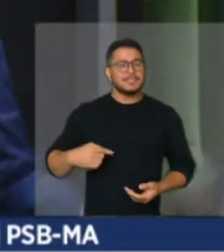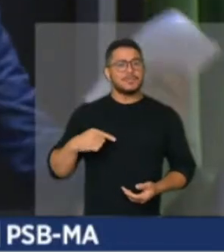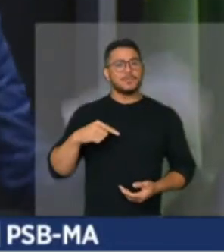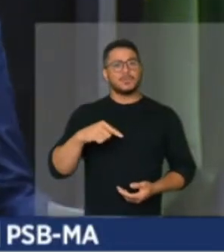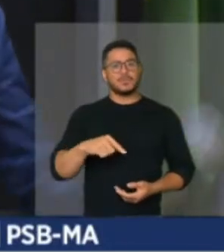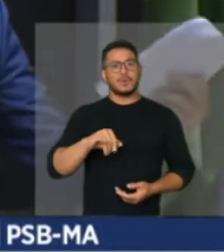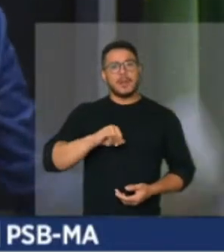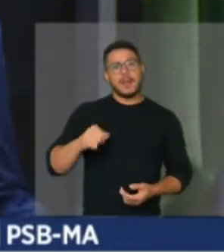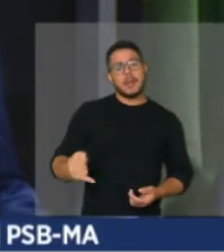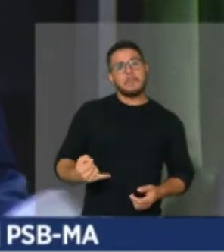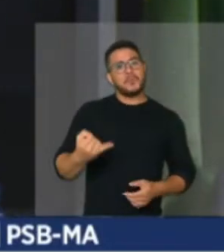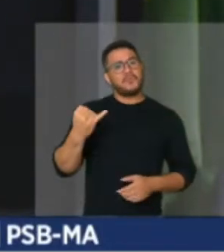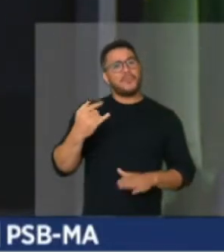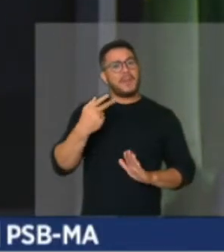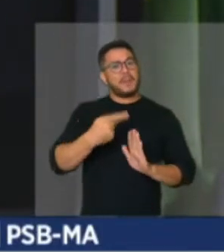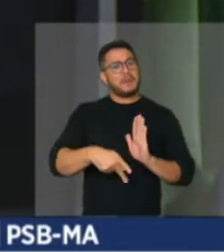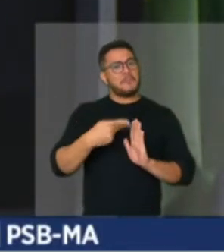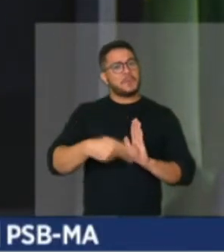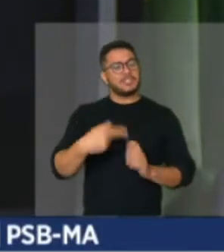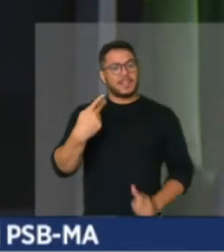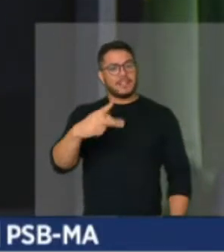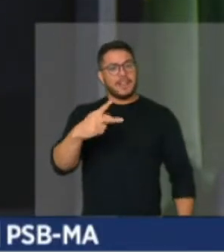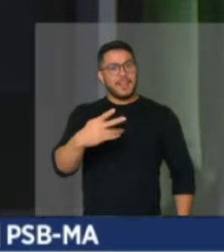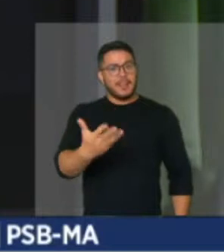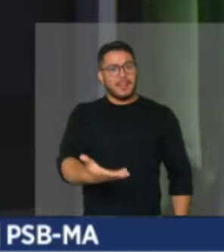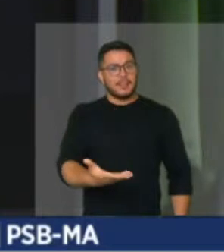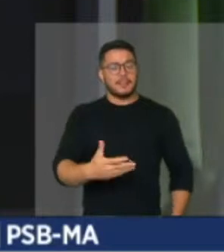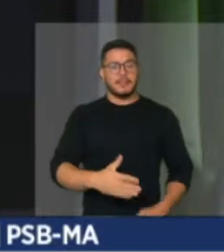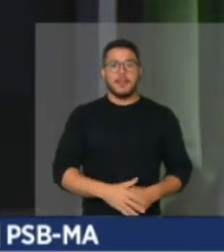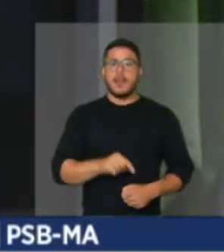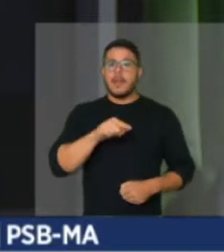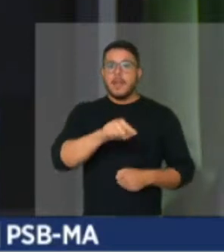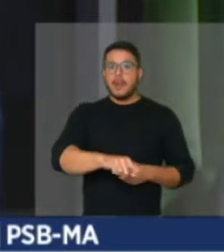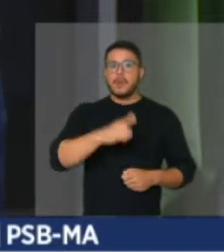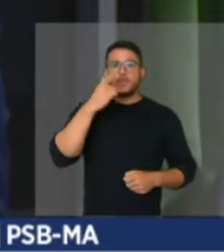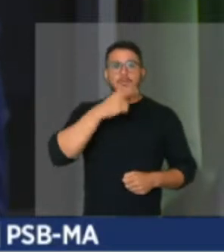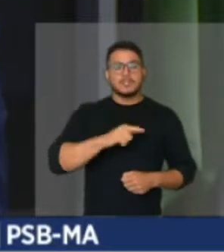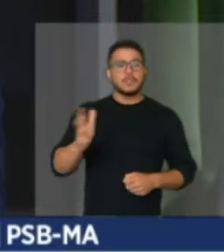PRÓPRIA POLÍTICA DO GOVERNO, ELE ESTÁ ENRIQUECENDO COM A POBREZA DO POVO, PORQUE O POVO ESTÁ PAGANDO EM DÓ LAR, O